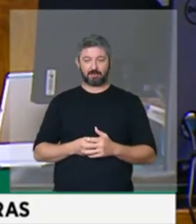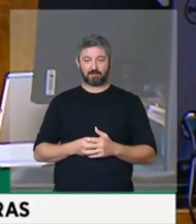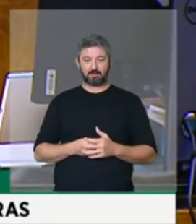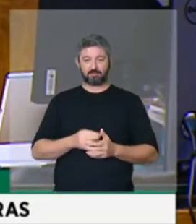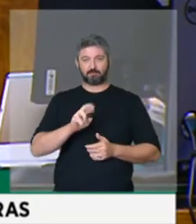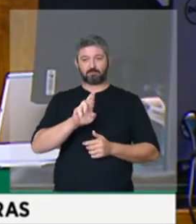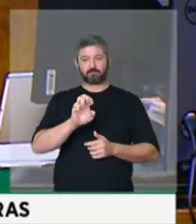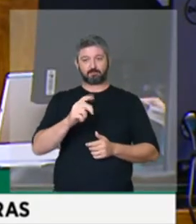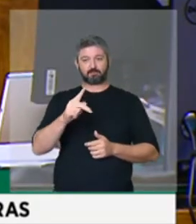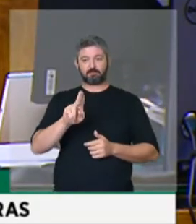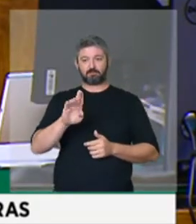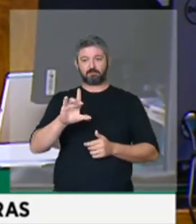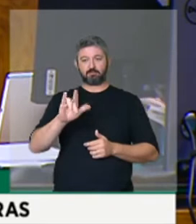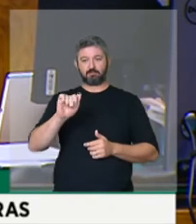CONTAR MAIS UMA VEZ A ESQUERDA PERDE PARA MIM COMO